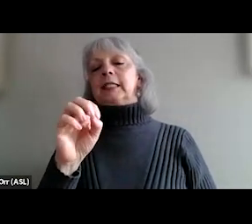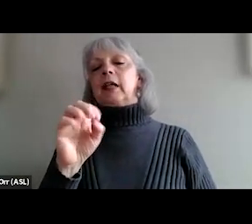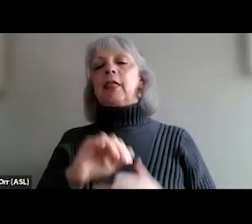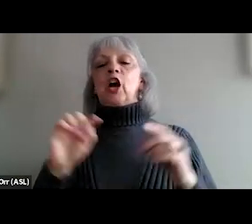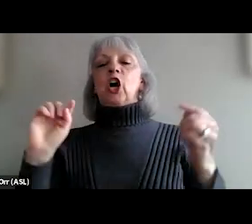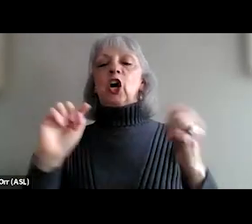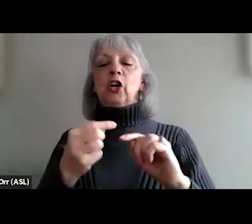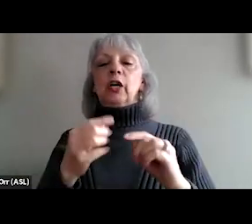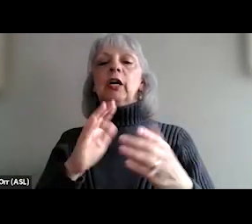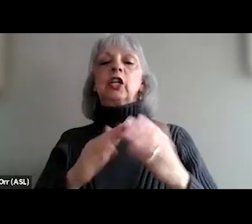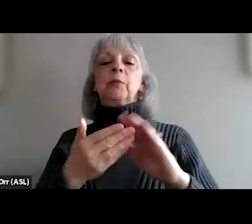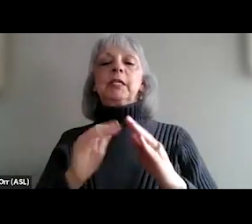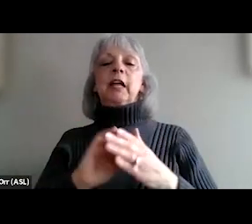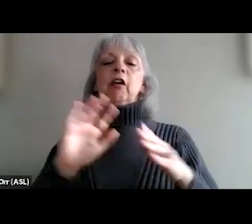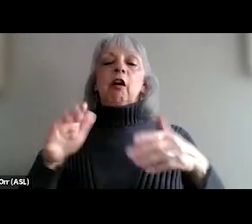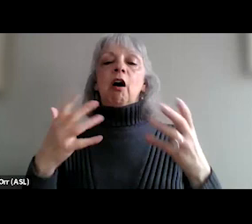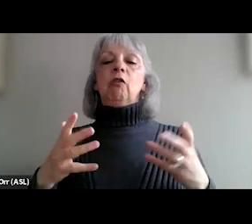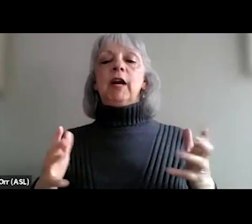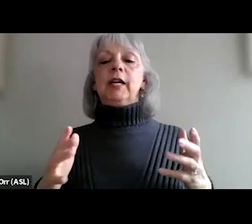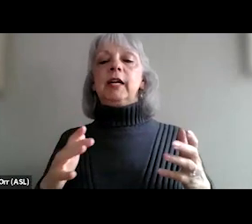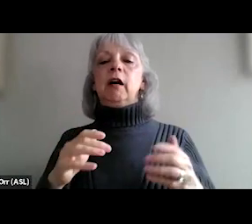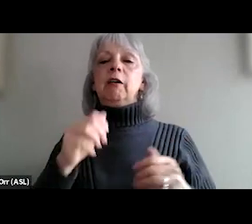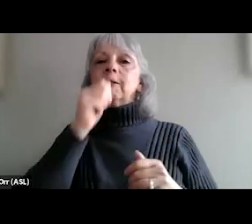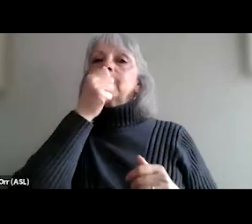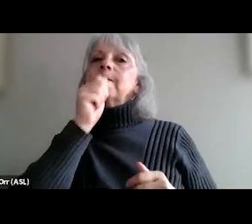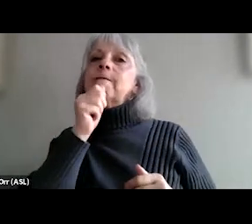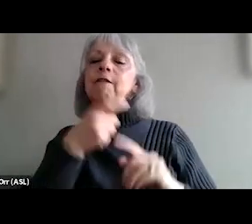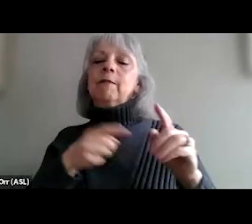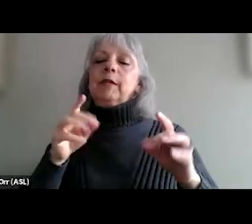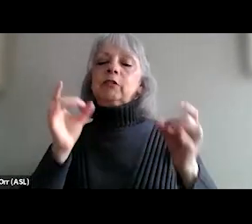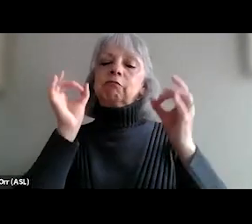que ya están sufriendo por esta epidemia persistente.